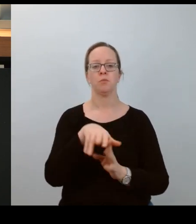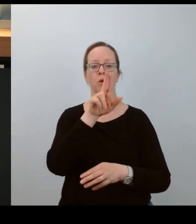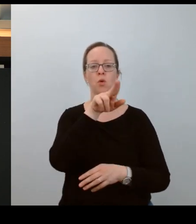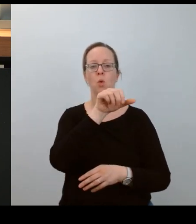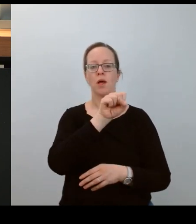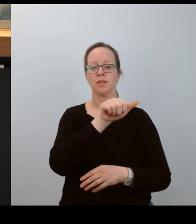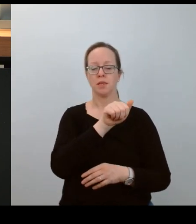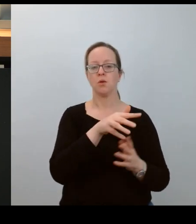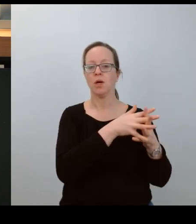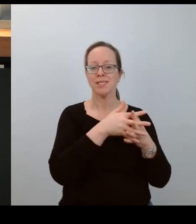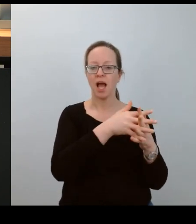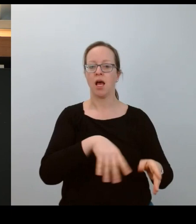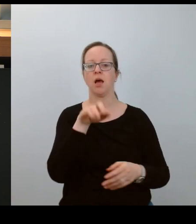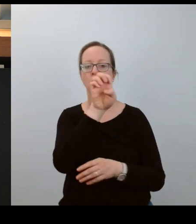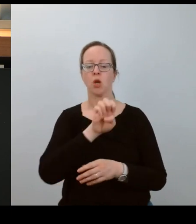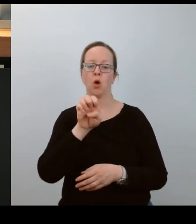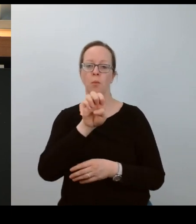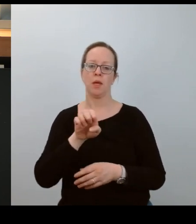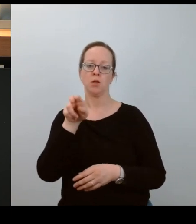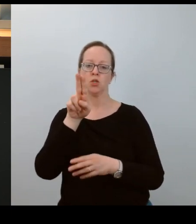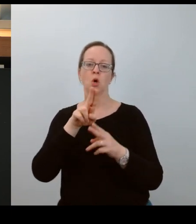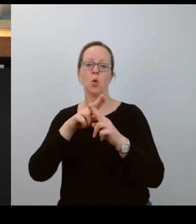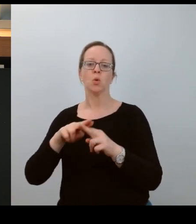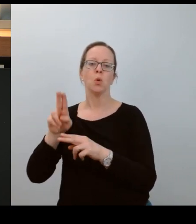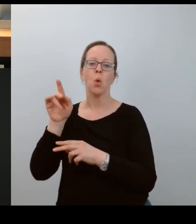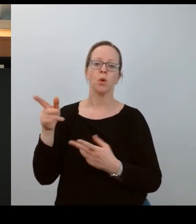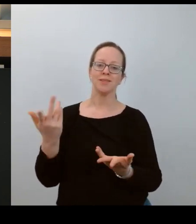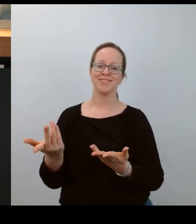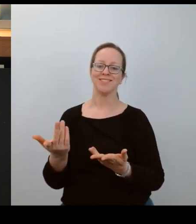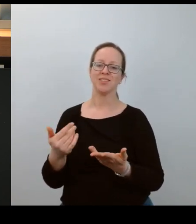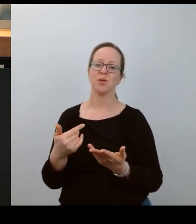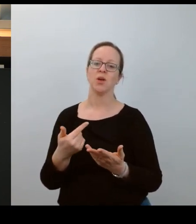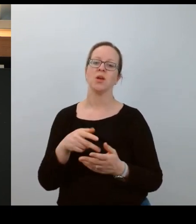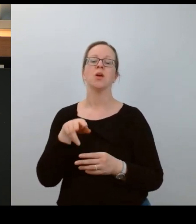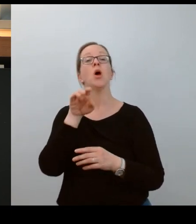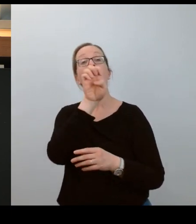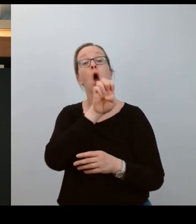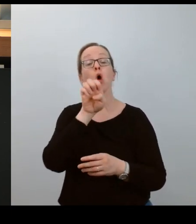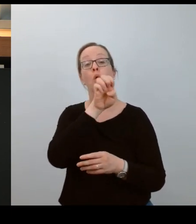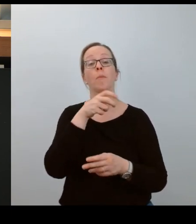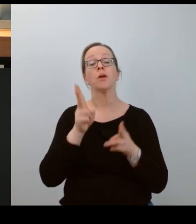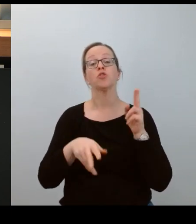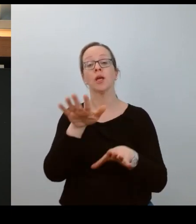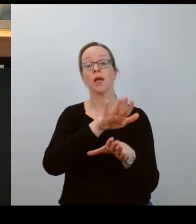und welche Folgen das dann für uns beim Berlin haben wird. Das zweite Thema, das nach wie vor aktuell ist, ist die